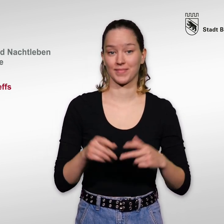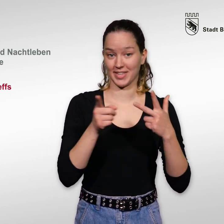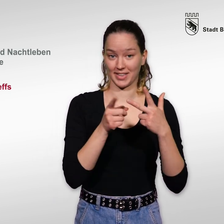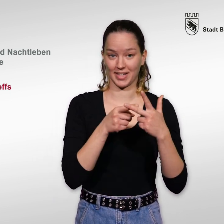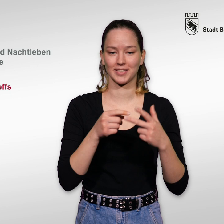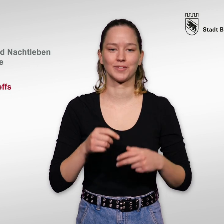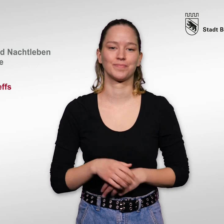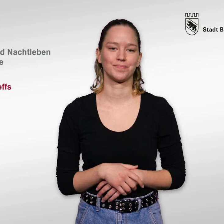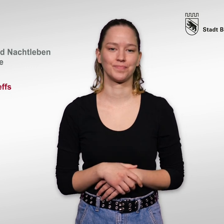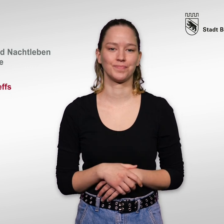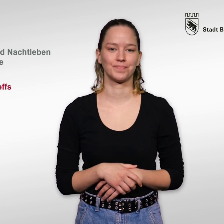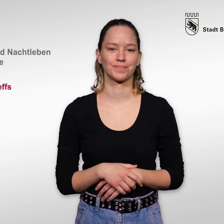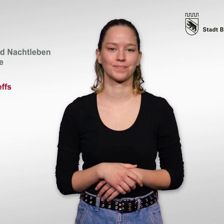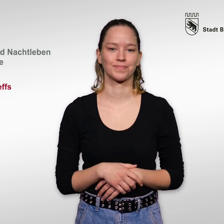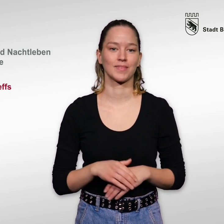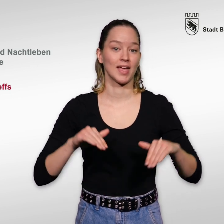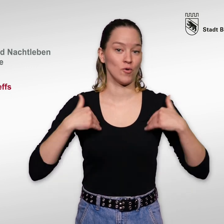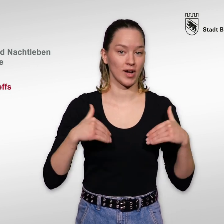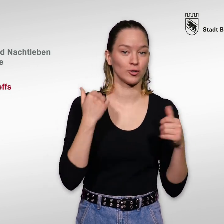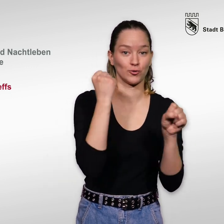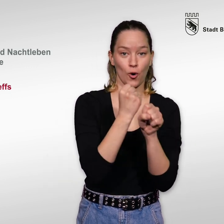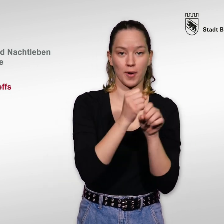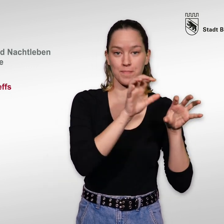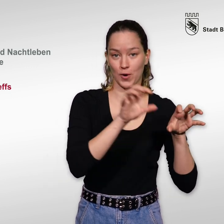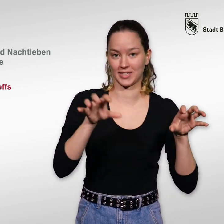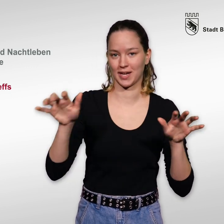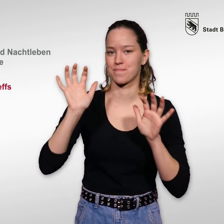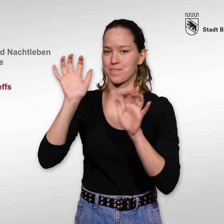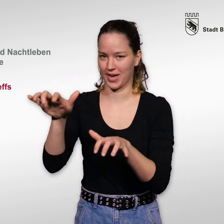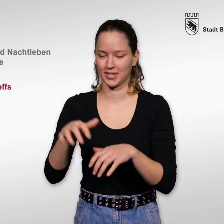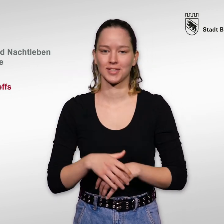Jugend-Job-Börse Bern